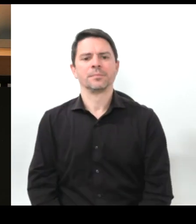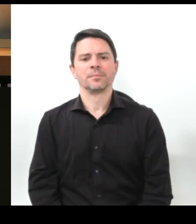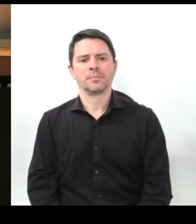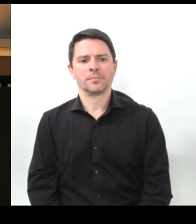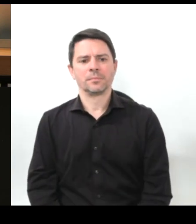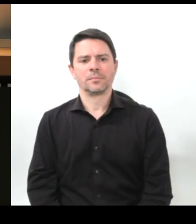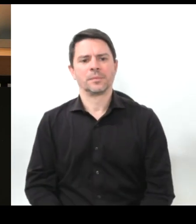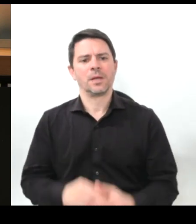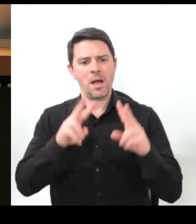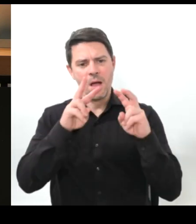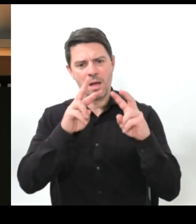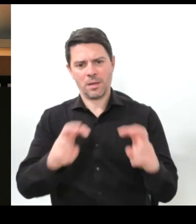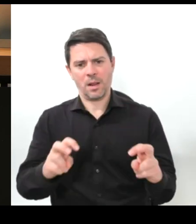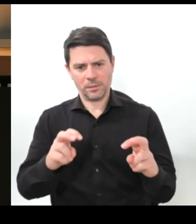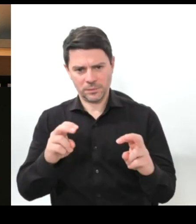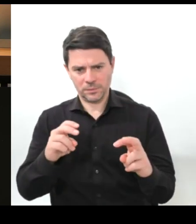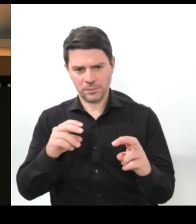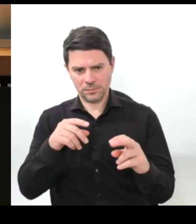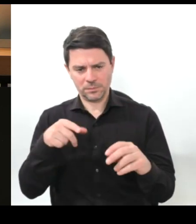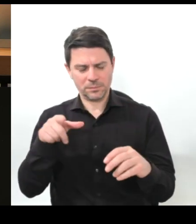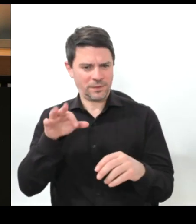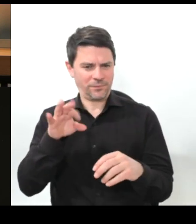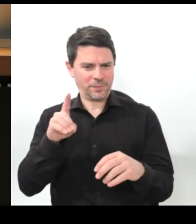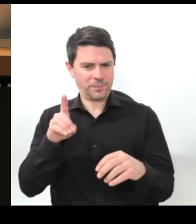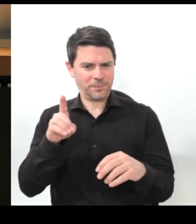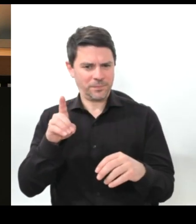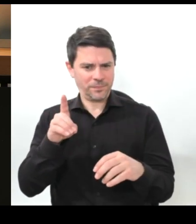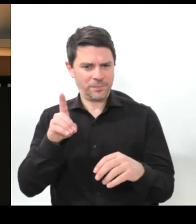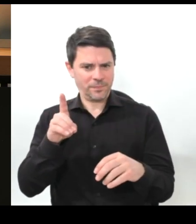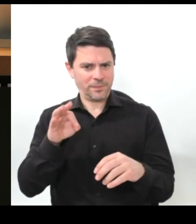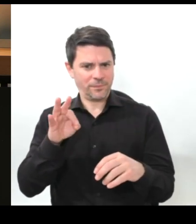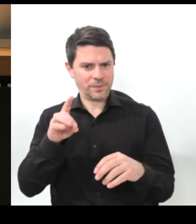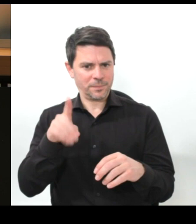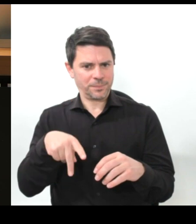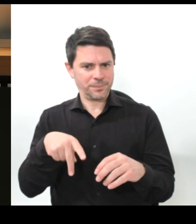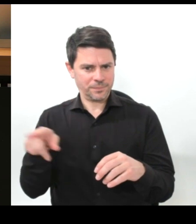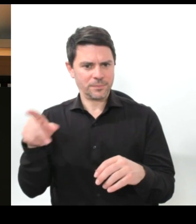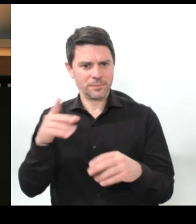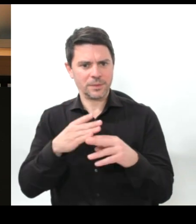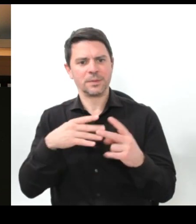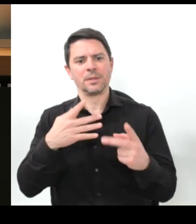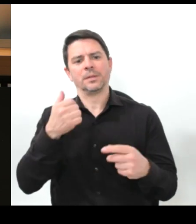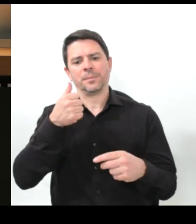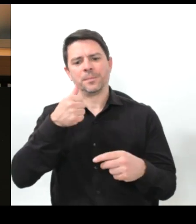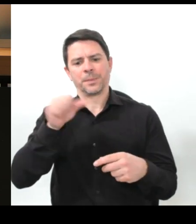Quadratmeter Altbauwohnung loswerden zu müssen, hätte ich gern das Problem. Aber insgesamt